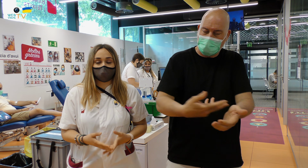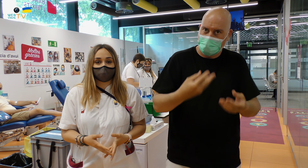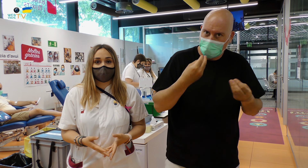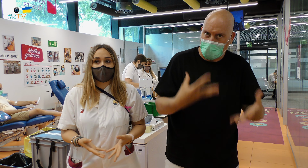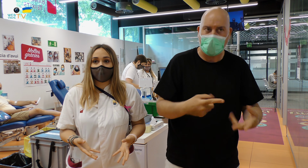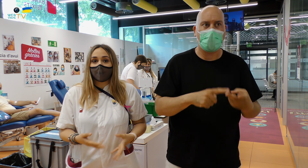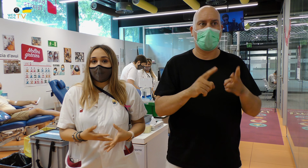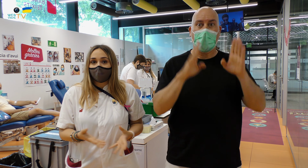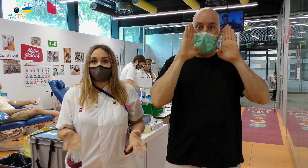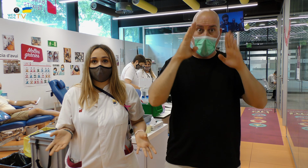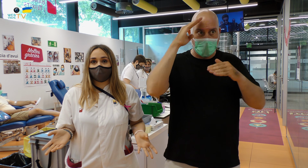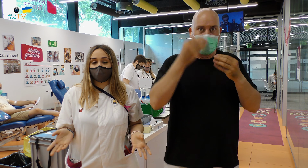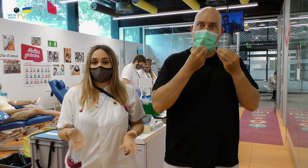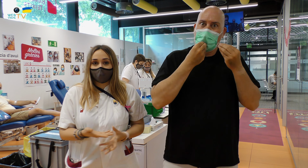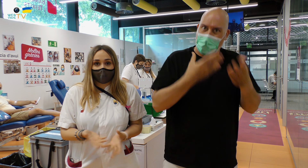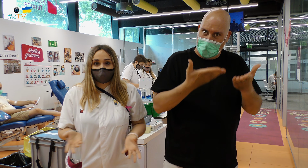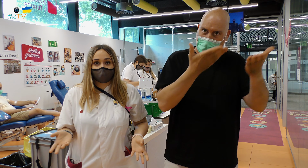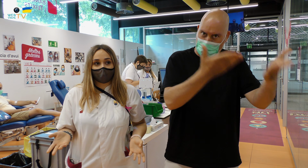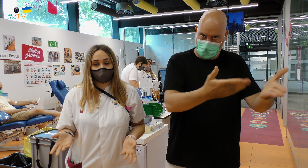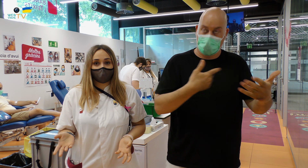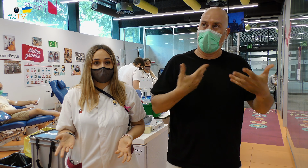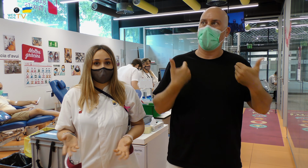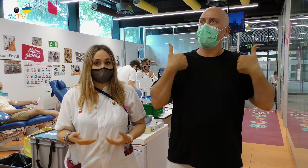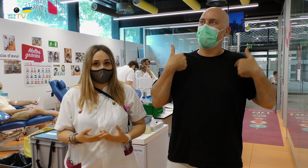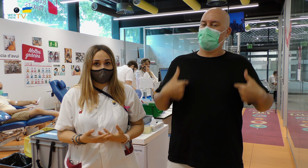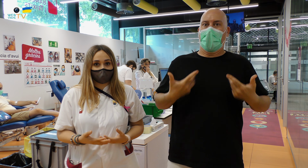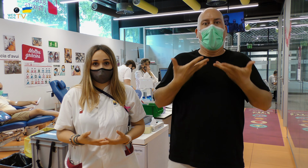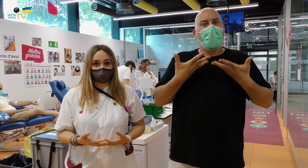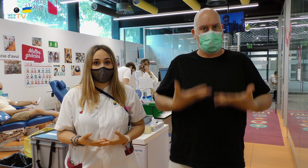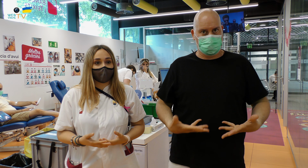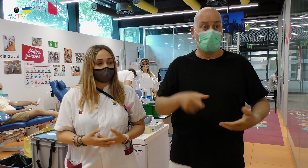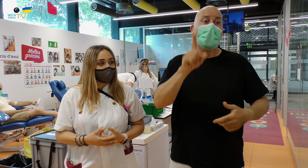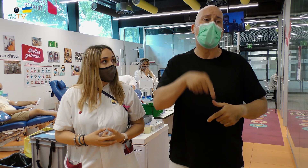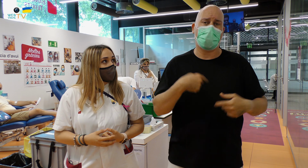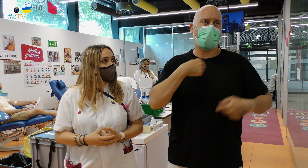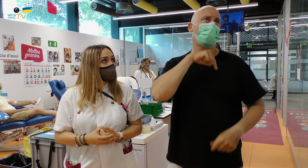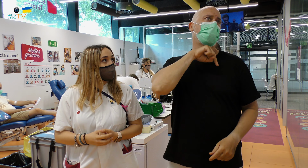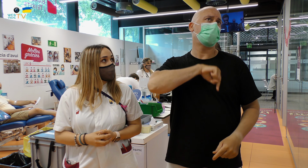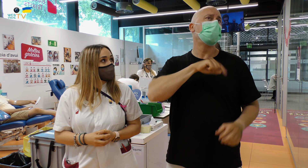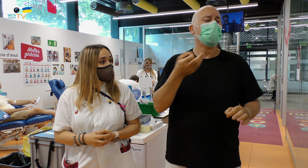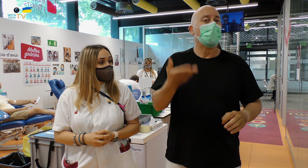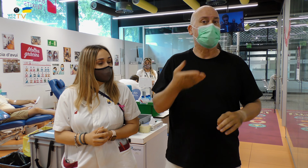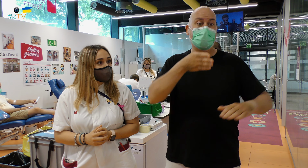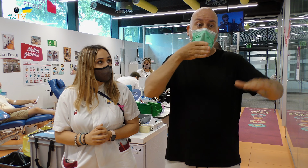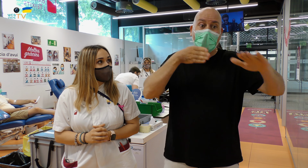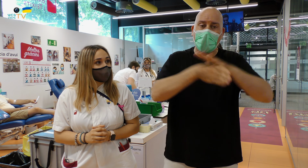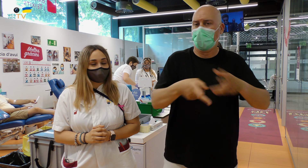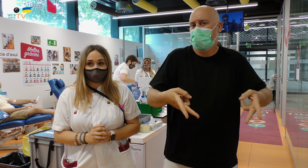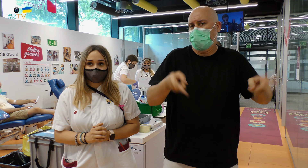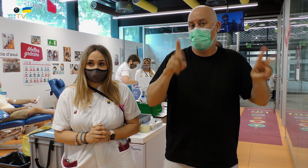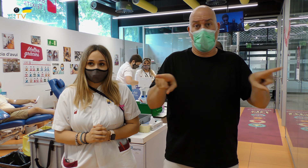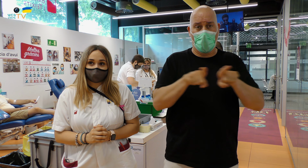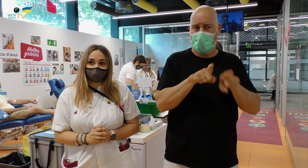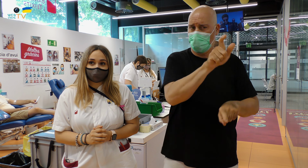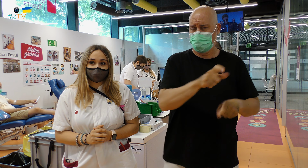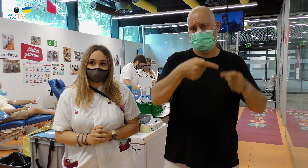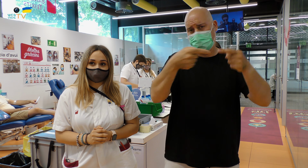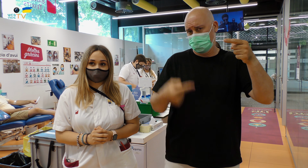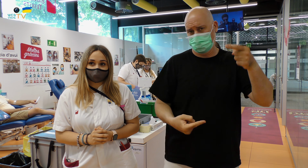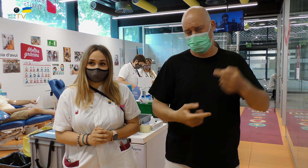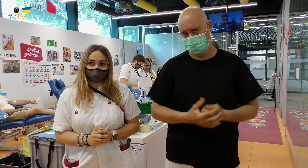i perquè sàpiguen que poden accedir a tot com qualsevol persona.